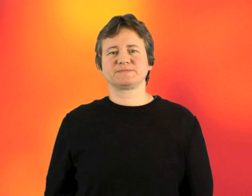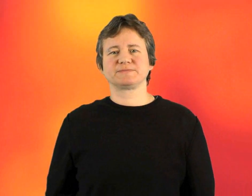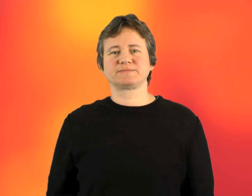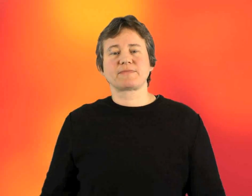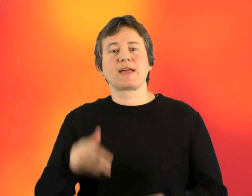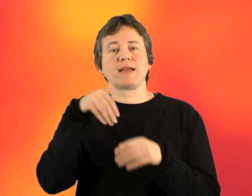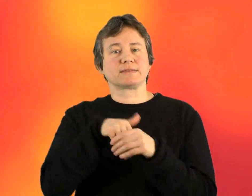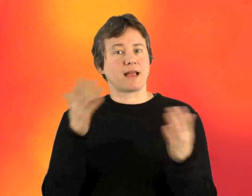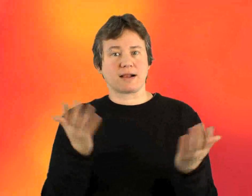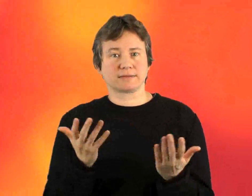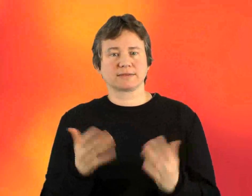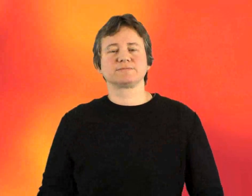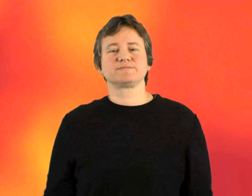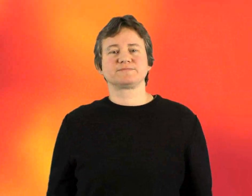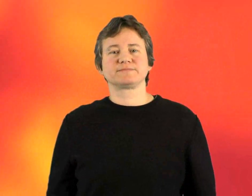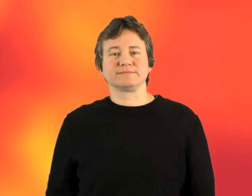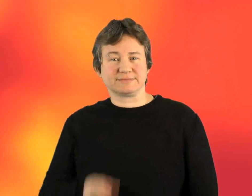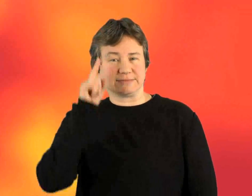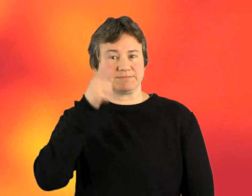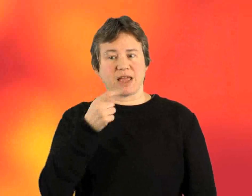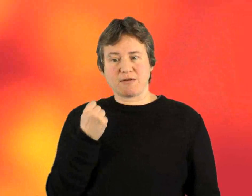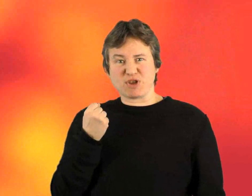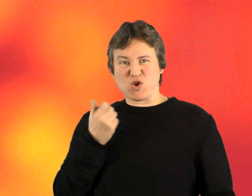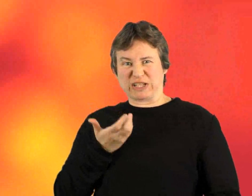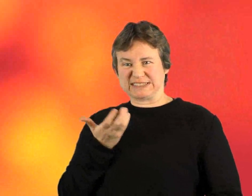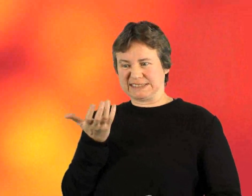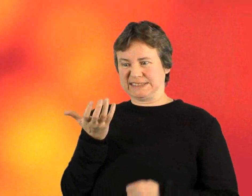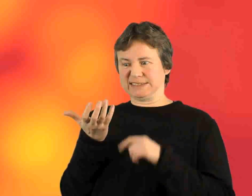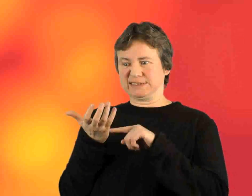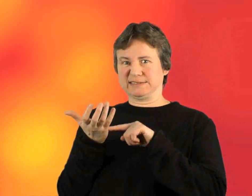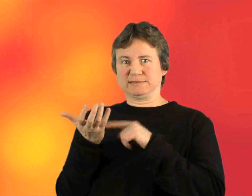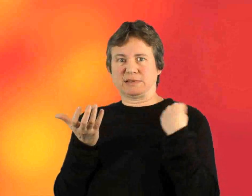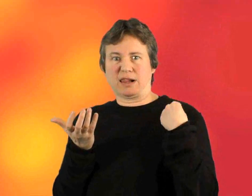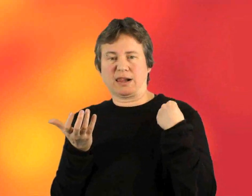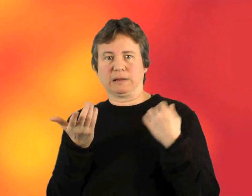Was bedeutet das? Wir kennen alle, das Böse, das wir getan haben